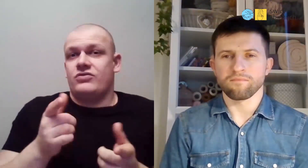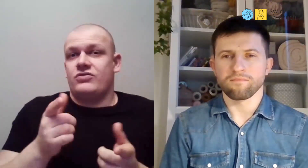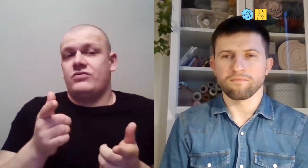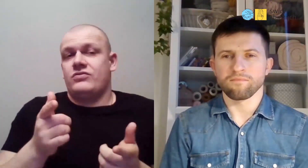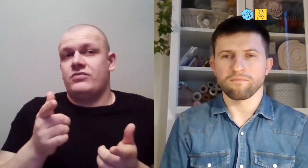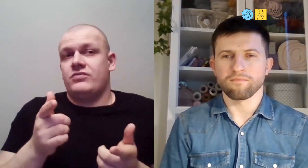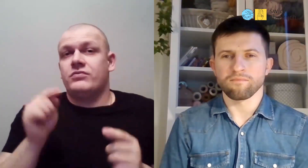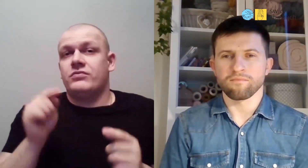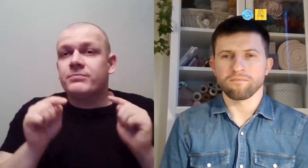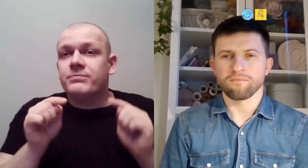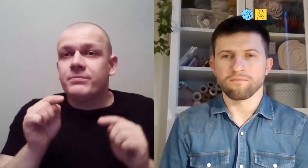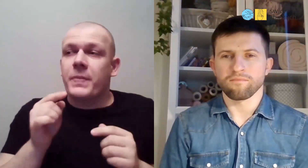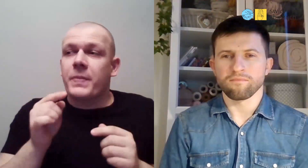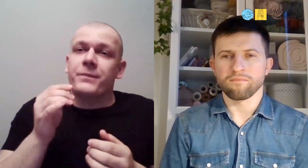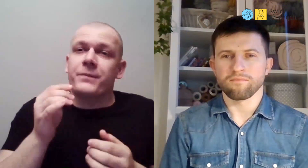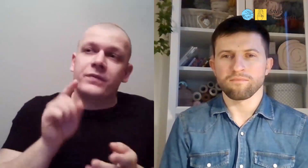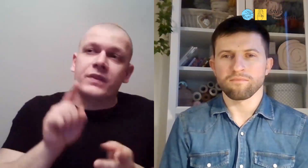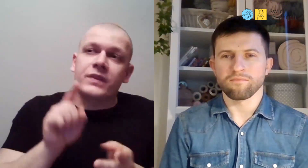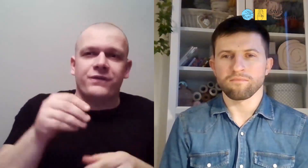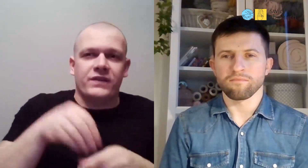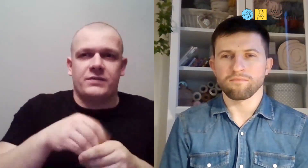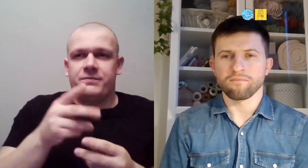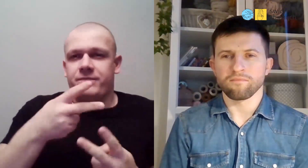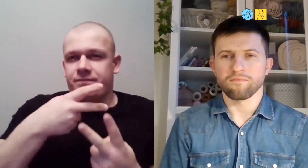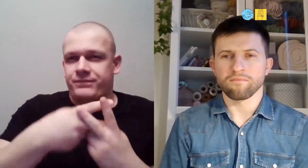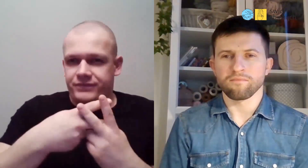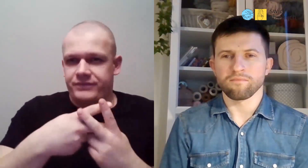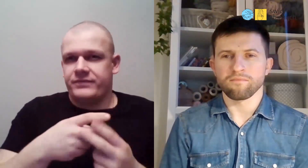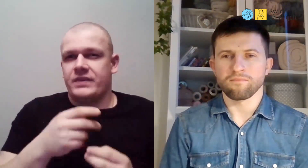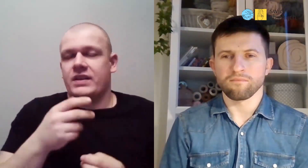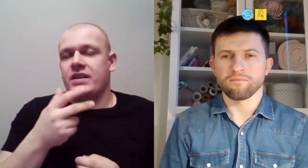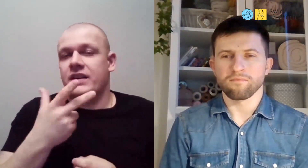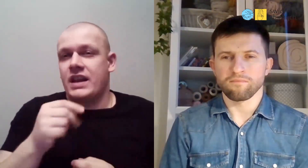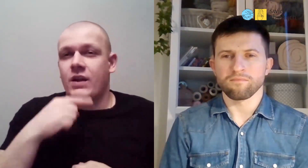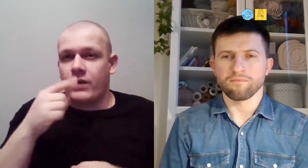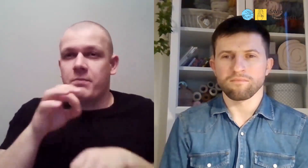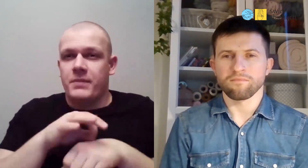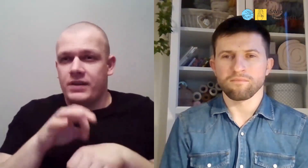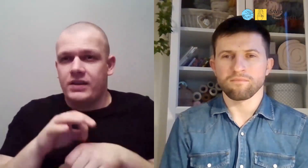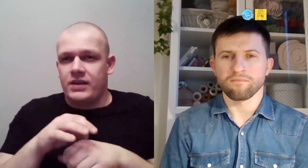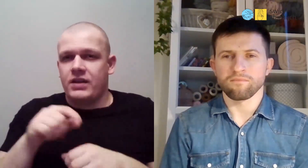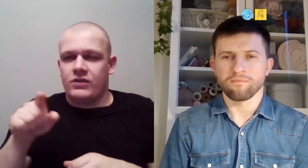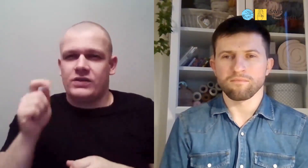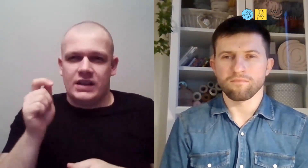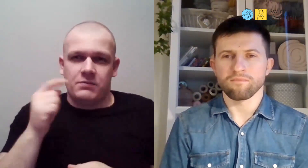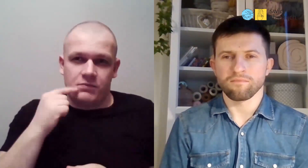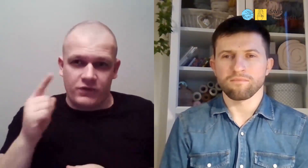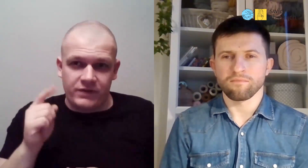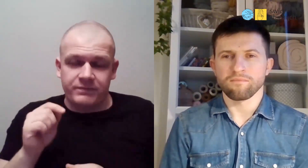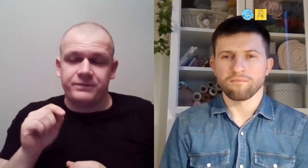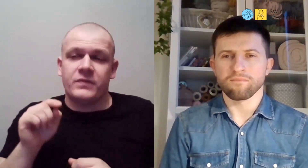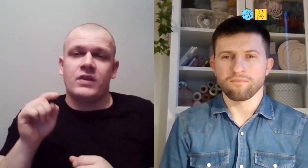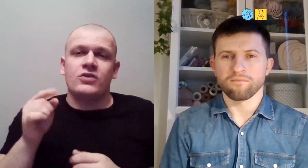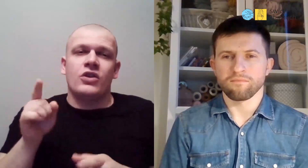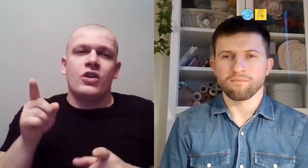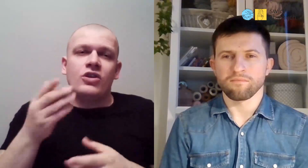#NIEKLAMMEDYKA. Już powiem, o co chodzi.